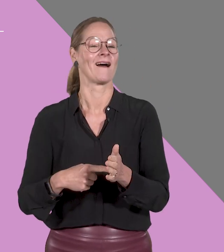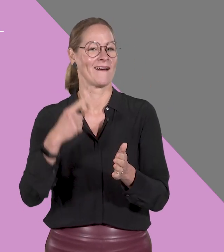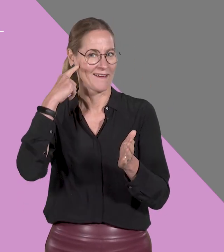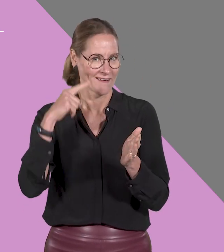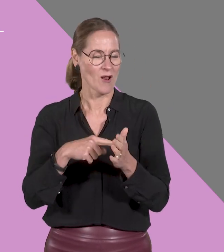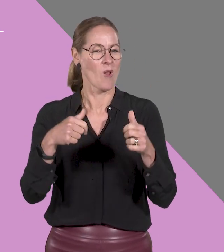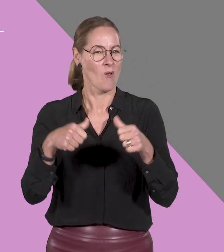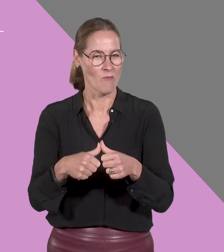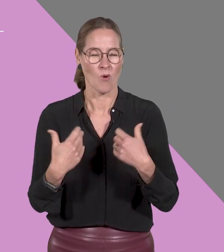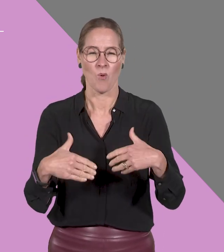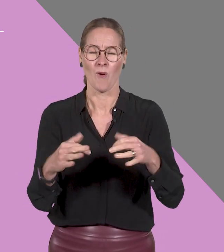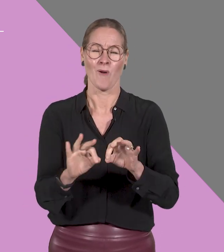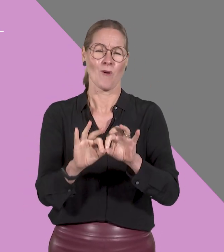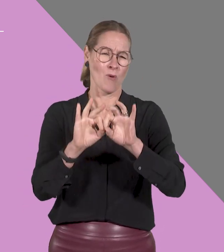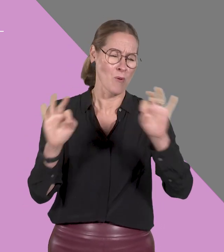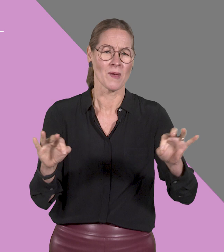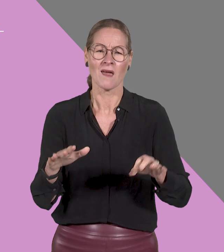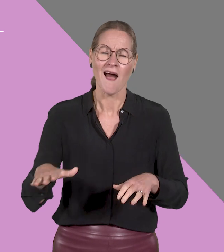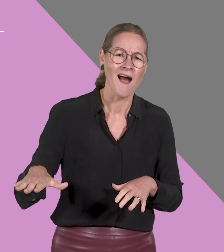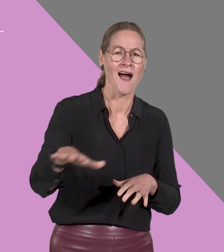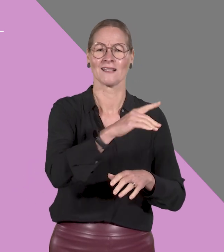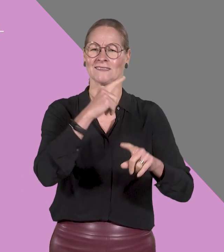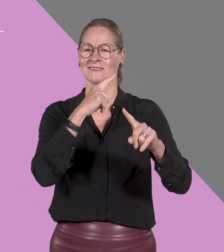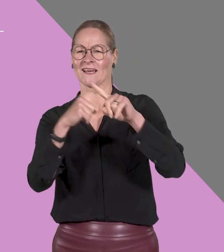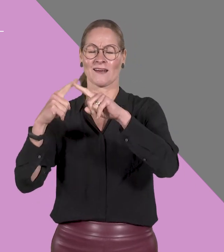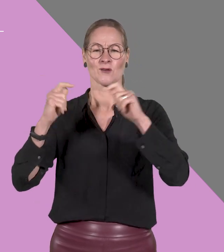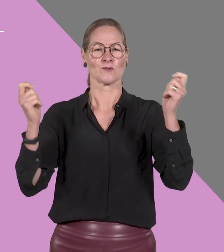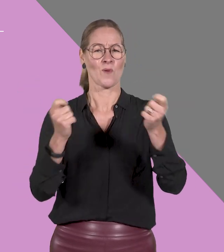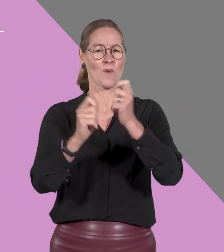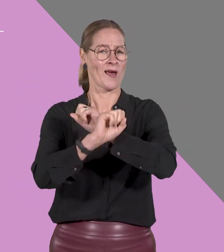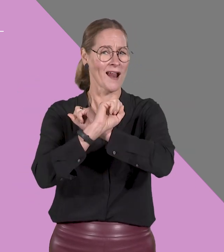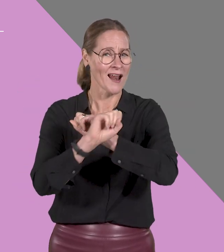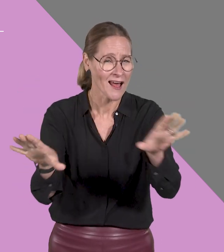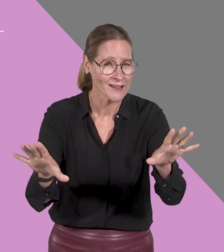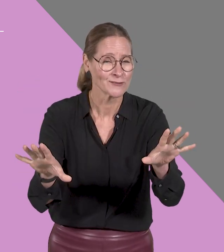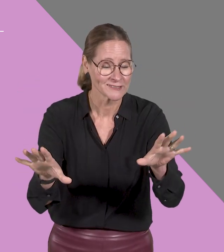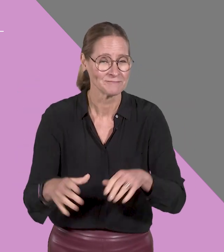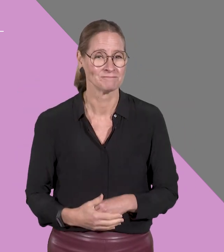eli luvassa on upea All Stars -juhlalähetys.